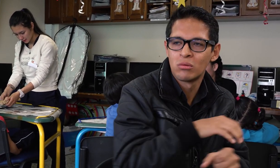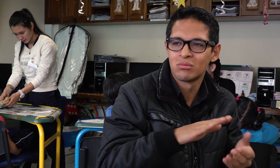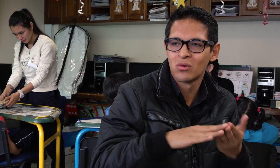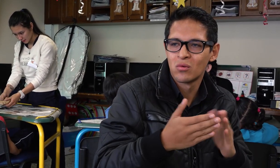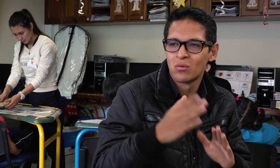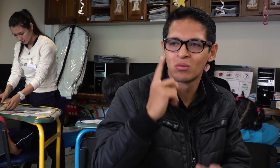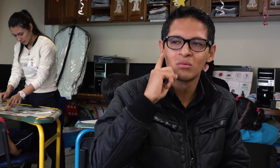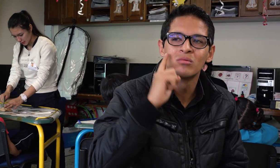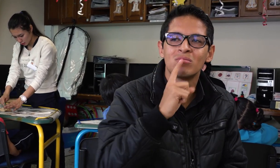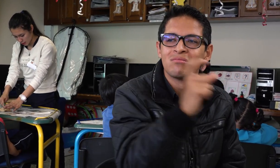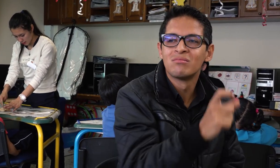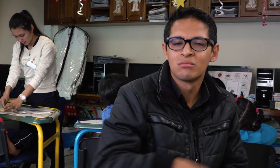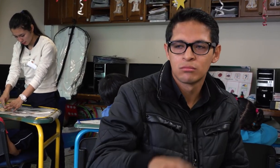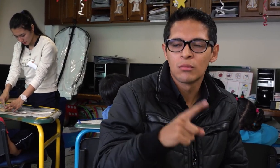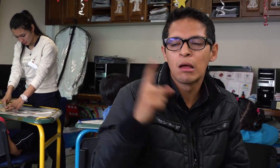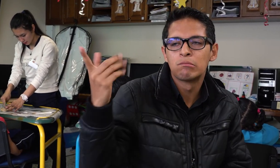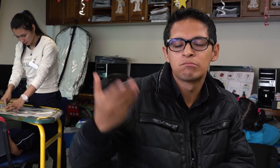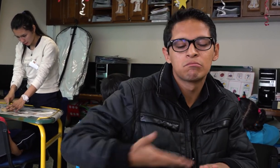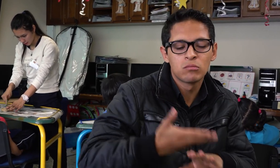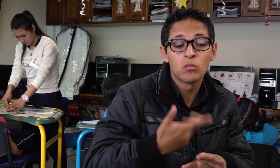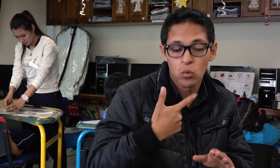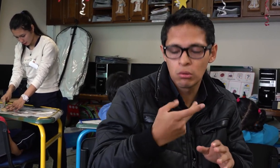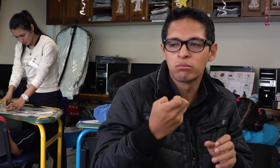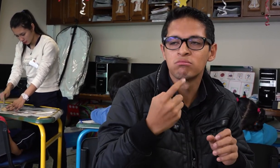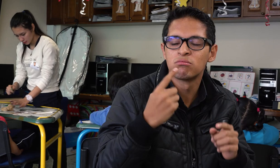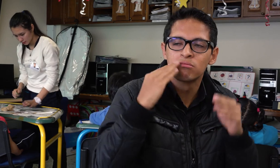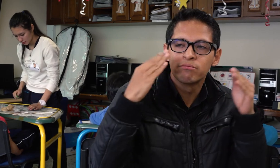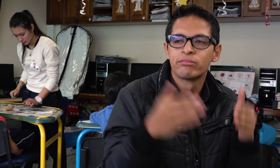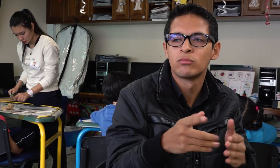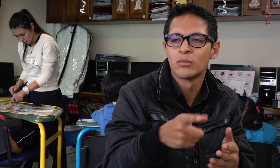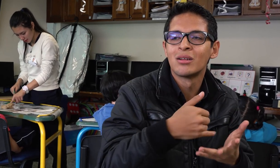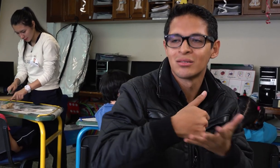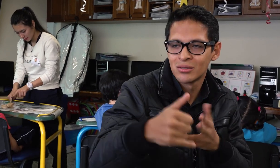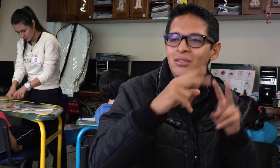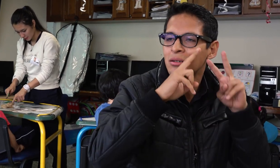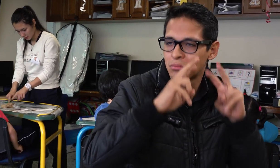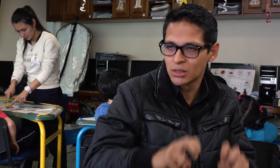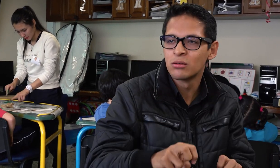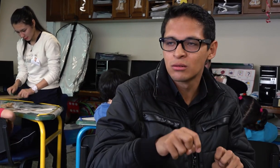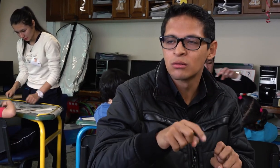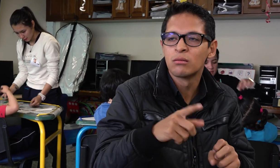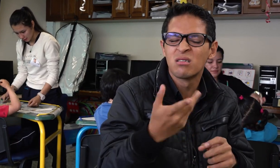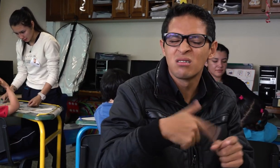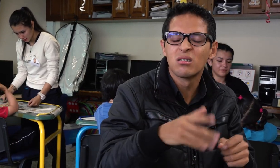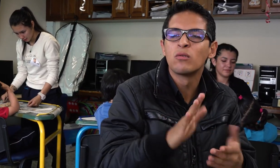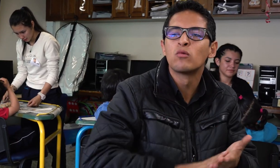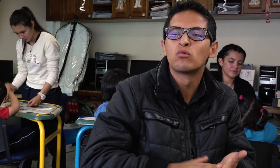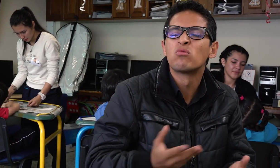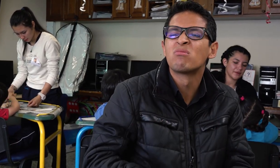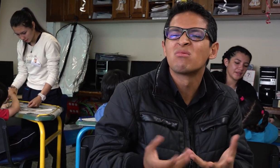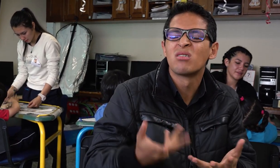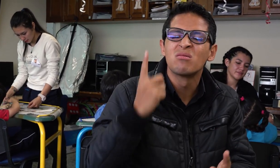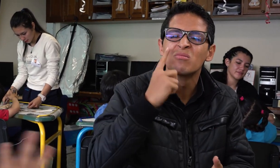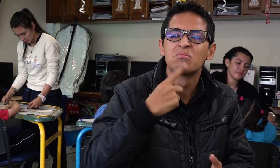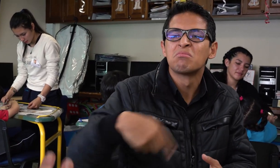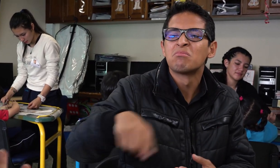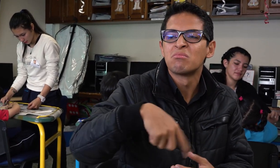el objetivo que tenia en mi investigación sobre el trabajo de un software de lengua